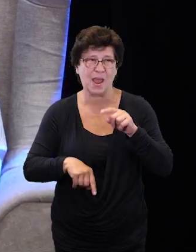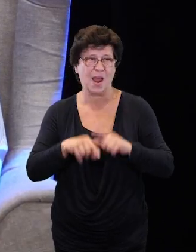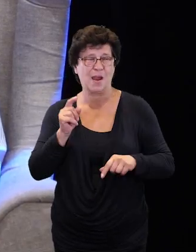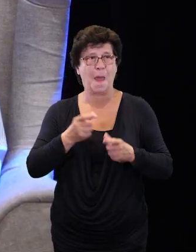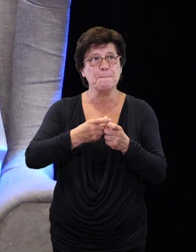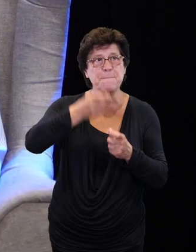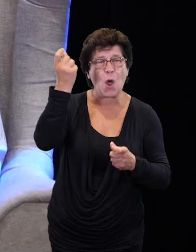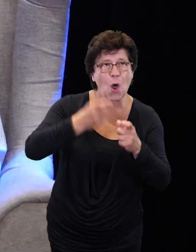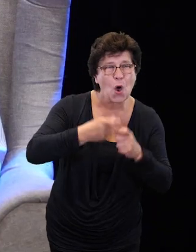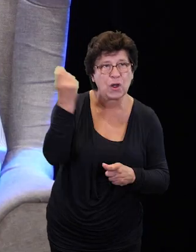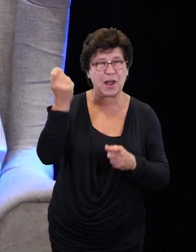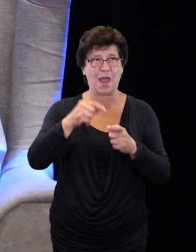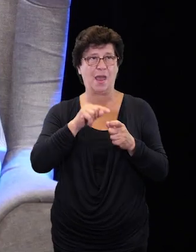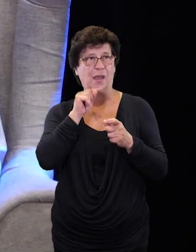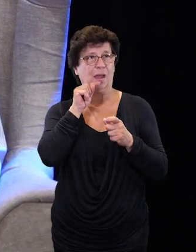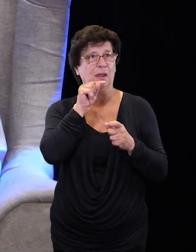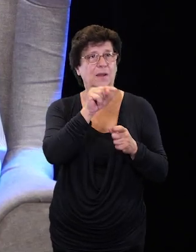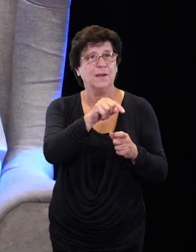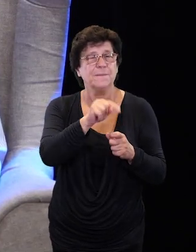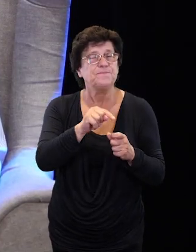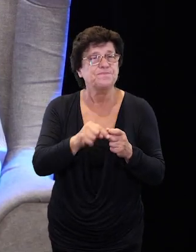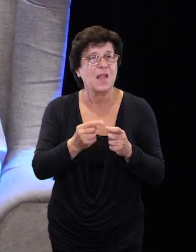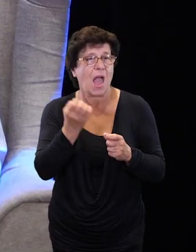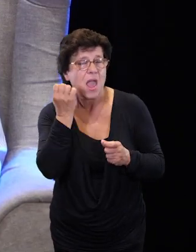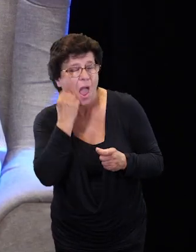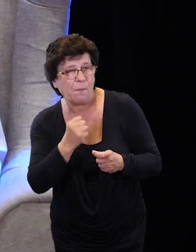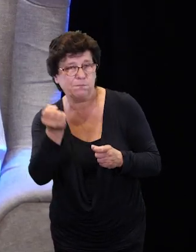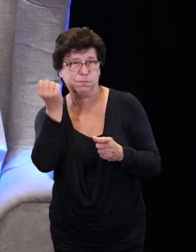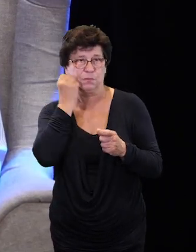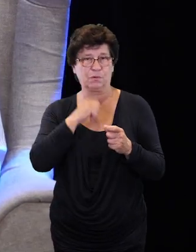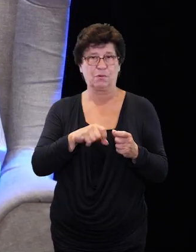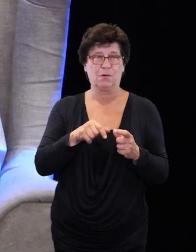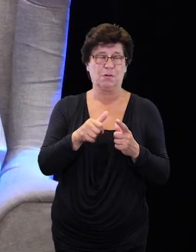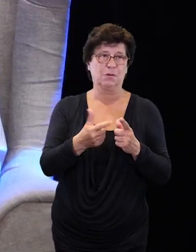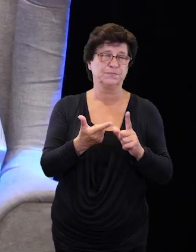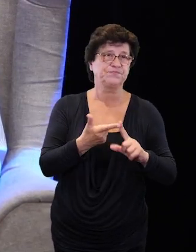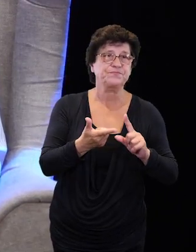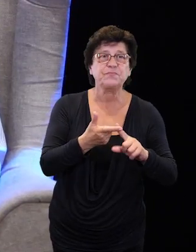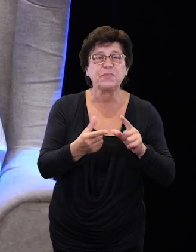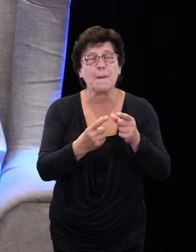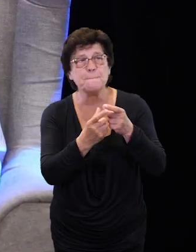a nie kupowali suplementy za setki tysięcy... może nie tysięcy, ale za setki złotych,